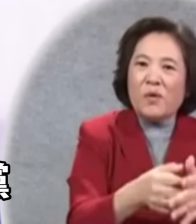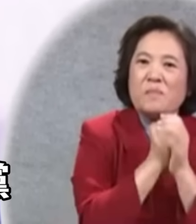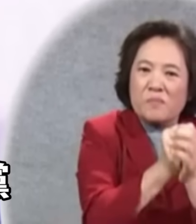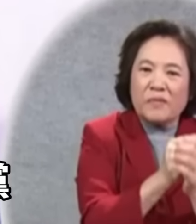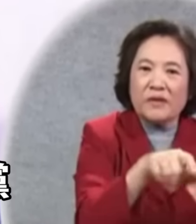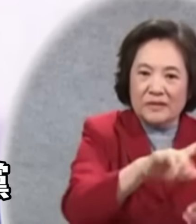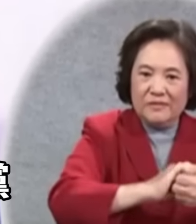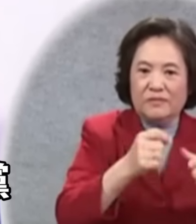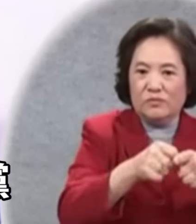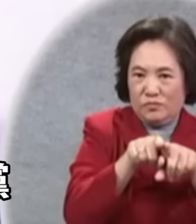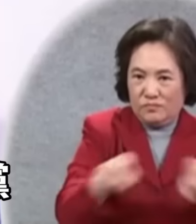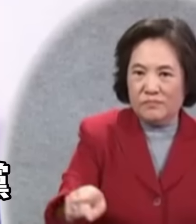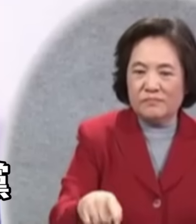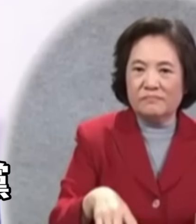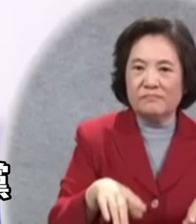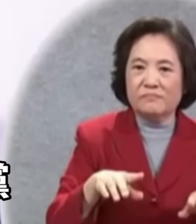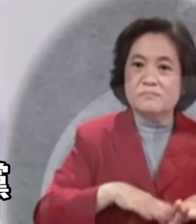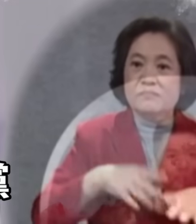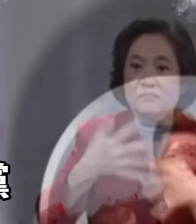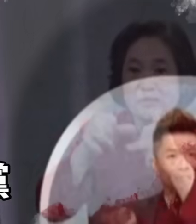請你們公平的看國民黨跟民進黨